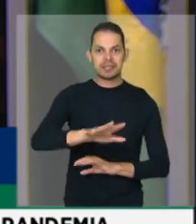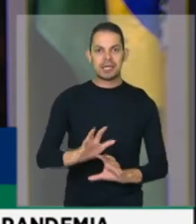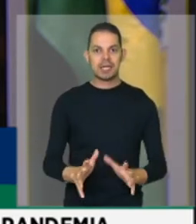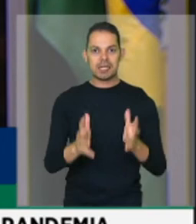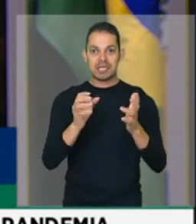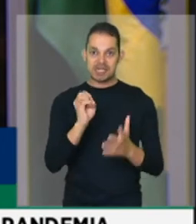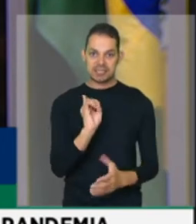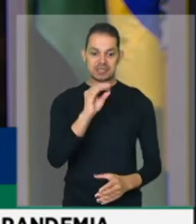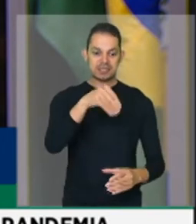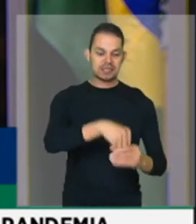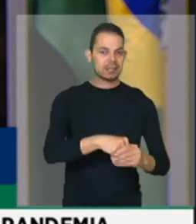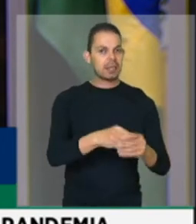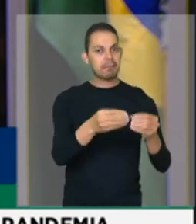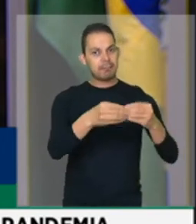ZOS, PERMITINDO QUE DISPONHAM DE ALGUM RECURSO PARA A